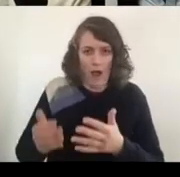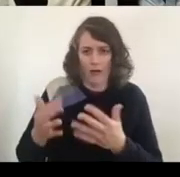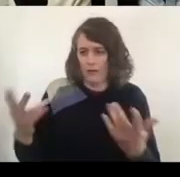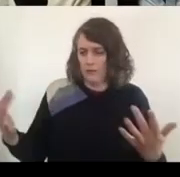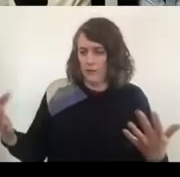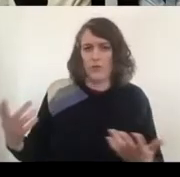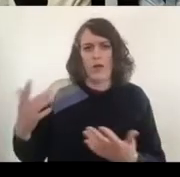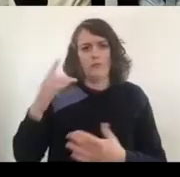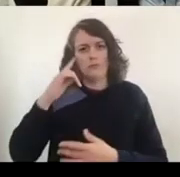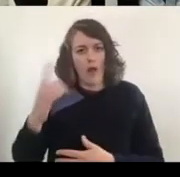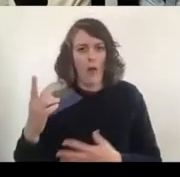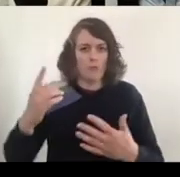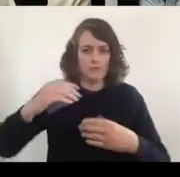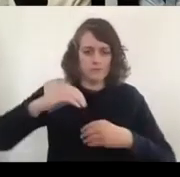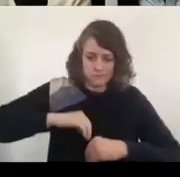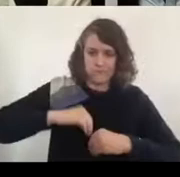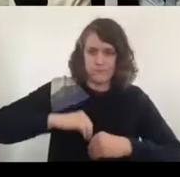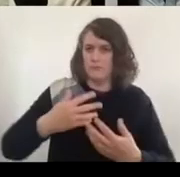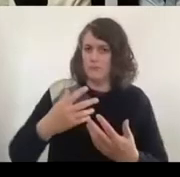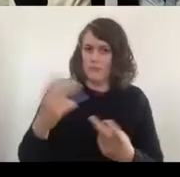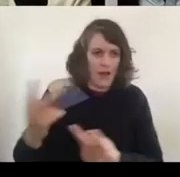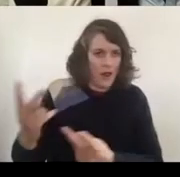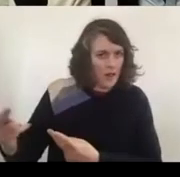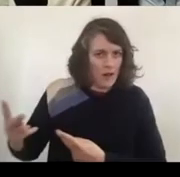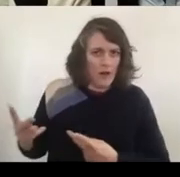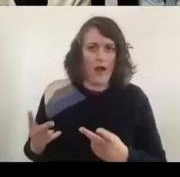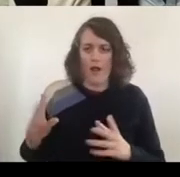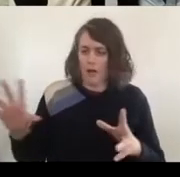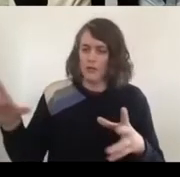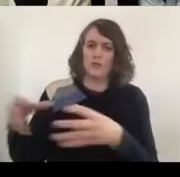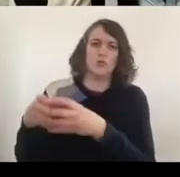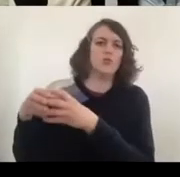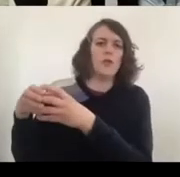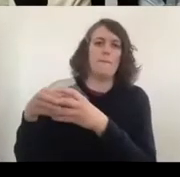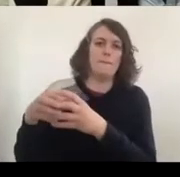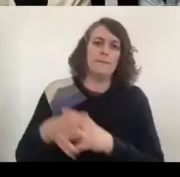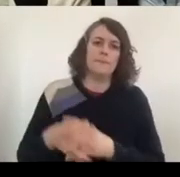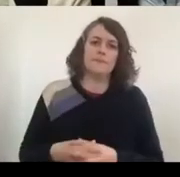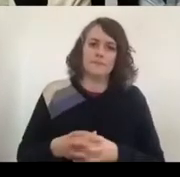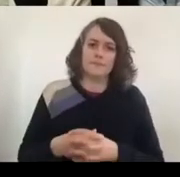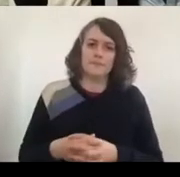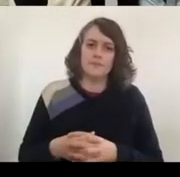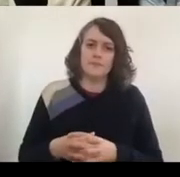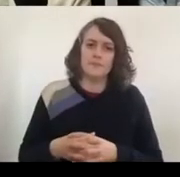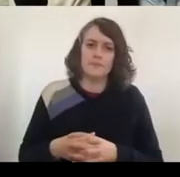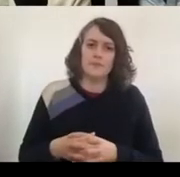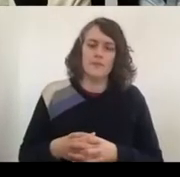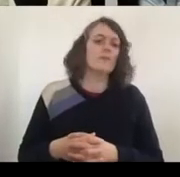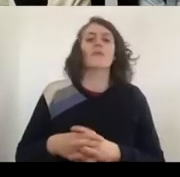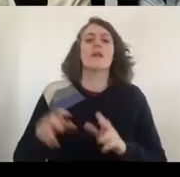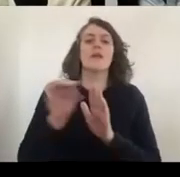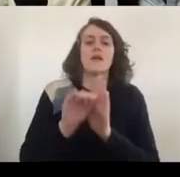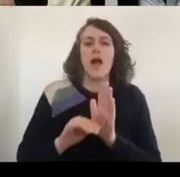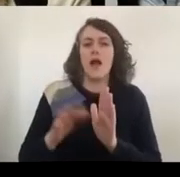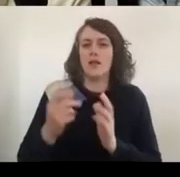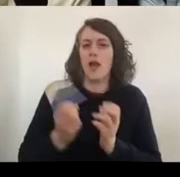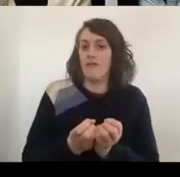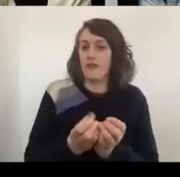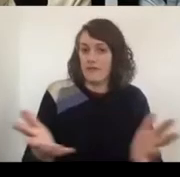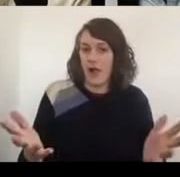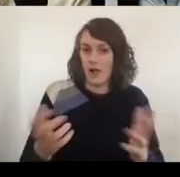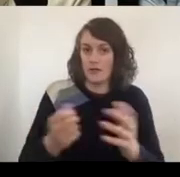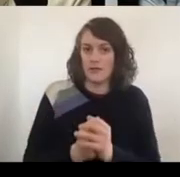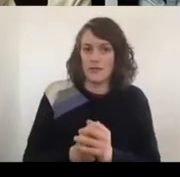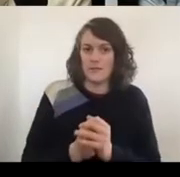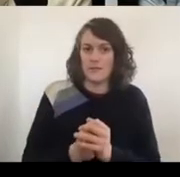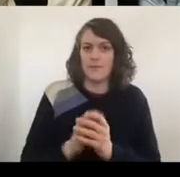mitmachen. In der Charta der Vielfalt ist zu lesen. Von Integration zu Diversity und Inklusion.